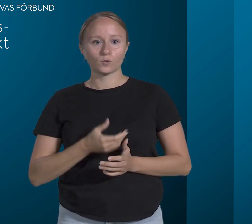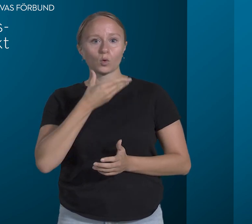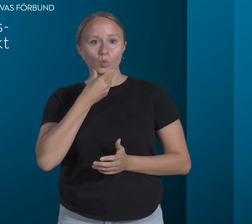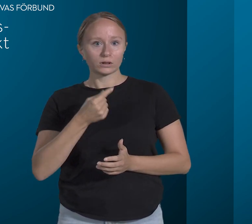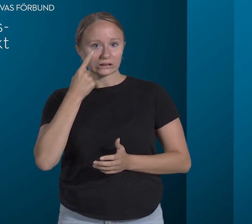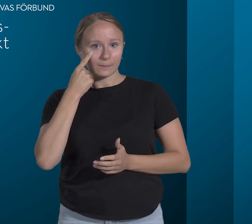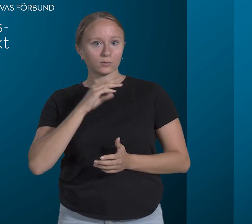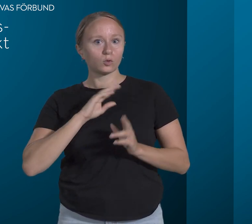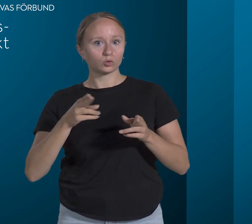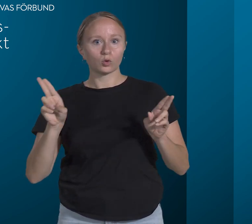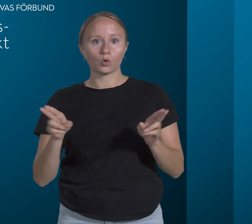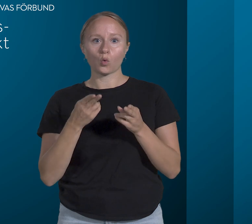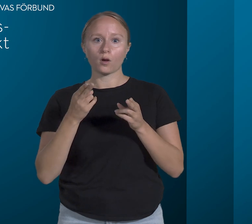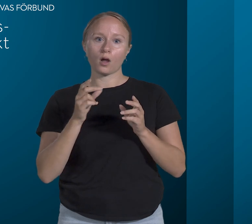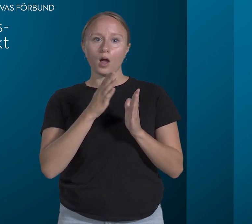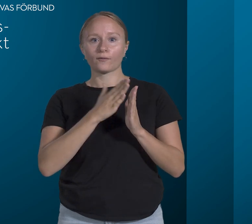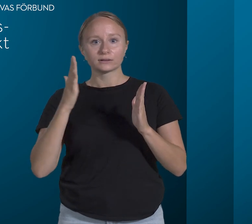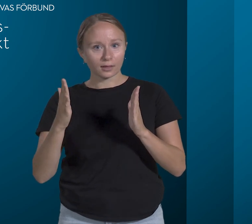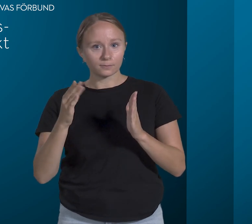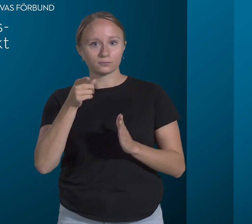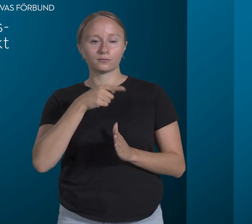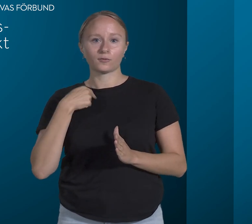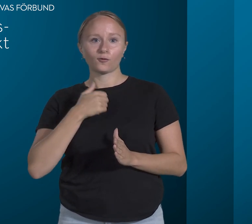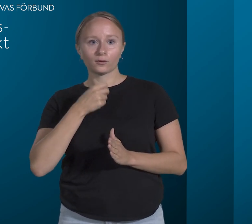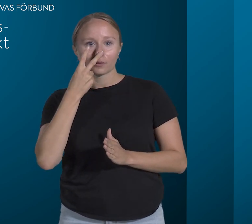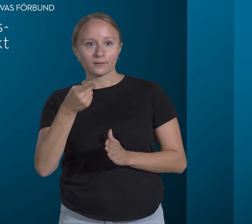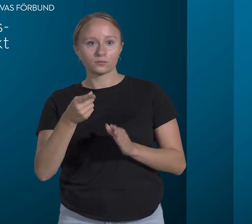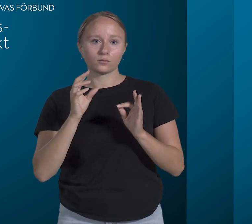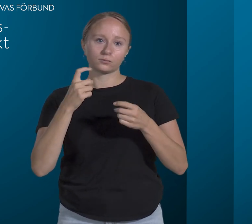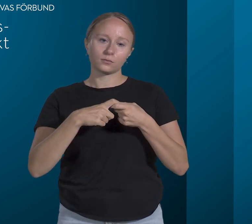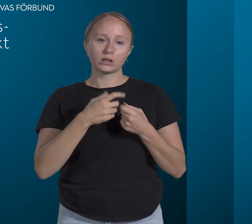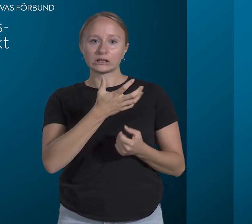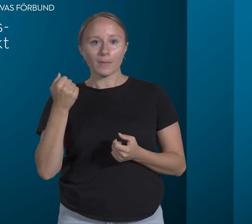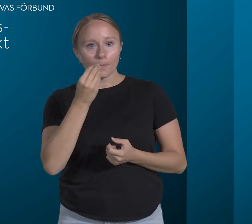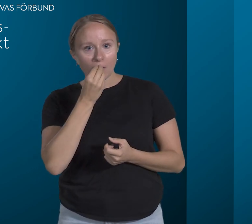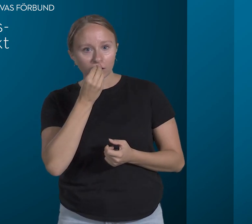I ett nytt avsnitt av Nuorsilmä tar vi en titt på snabbmat -